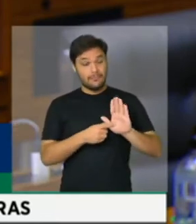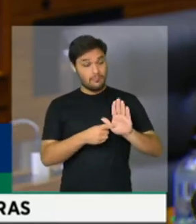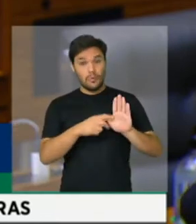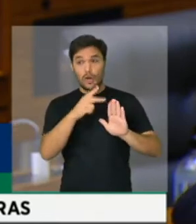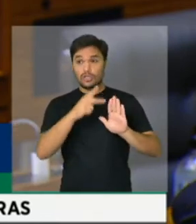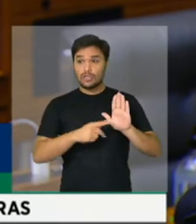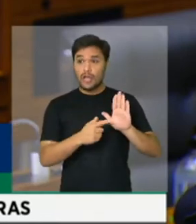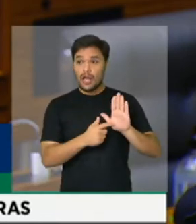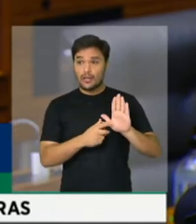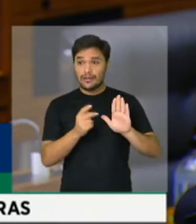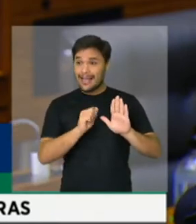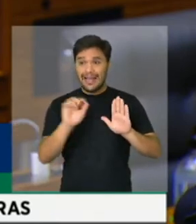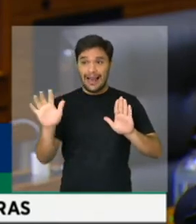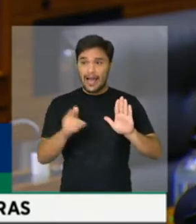LIVRE, PELO PREÇO DE 250 REAIS. COMO É QUE NÃO VAI